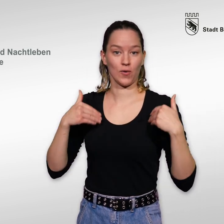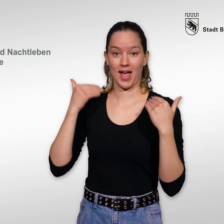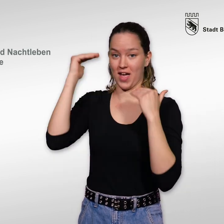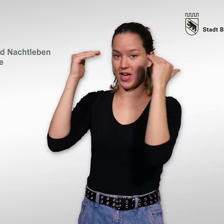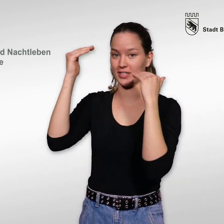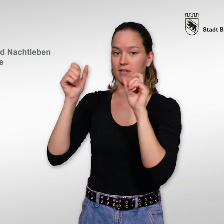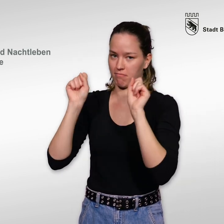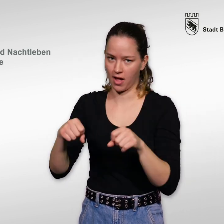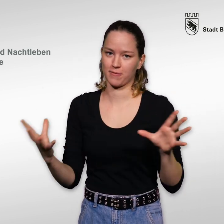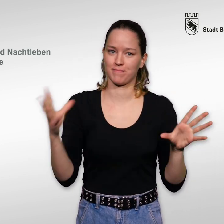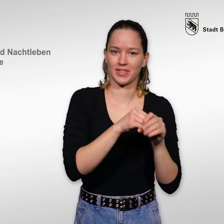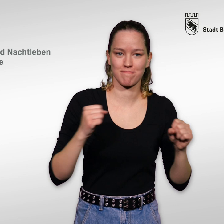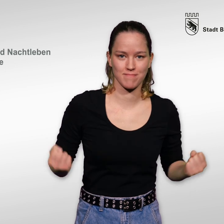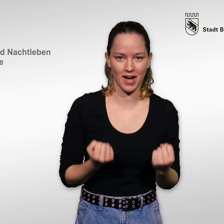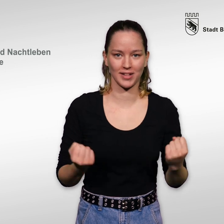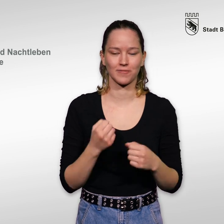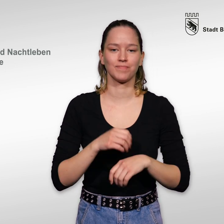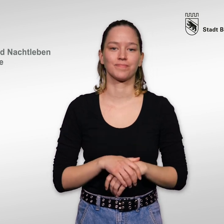und junge Erwachsene mitmachen,